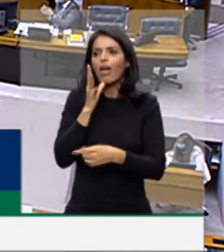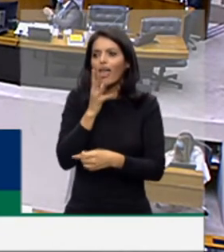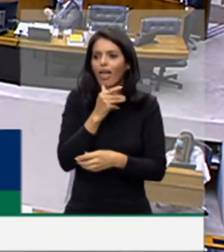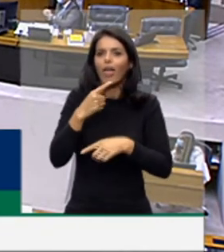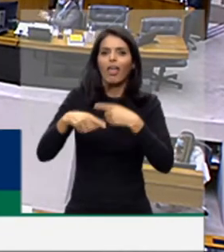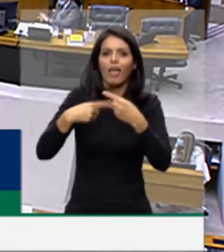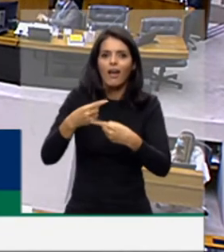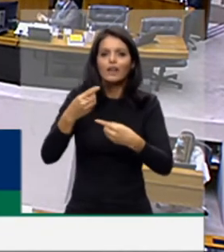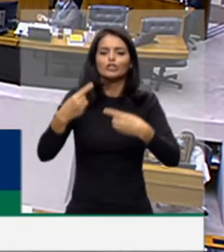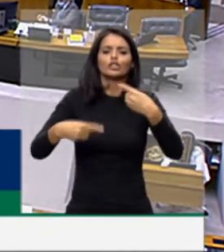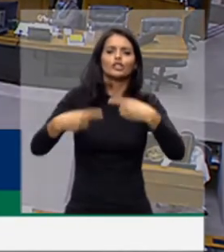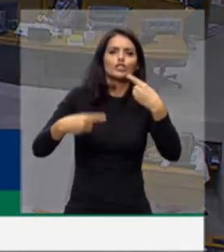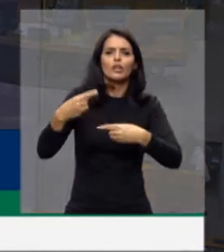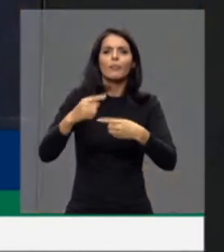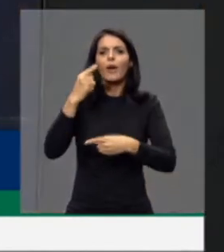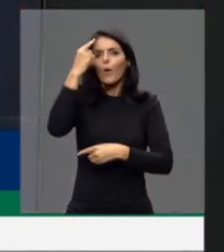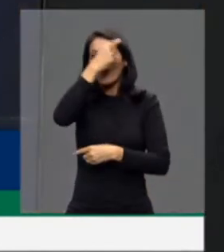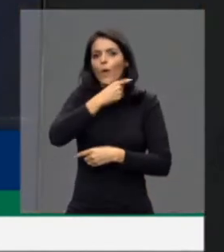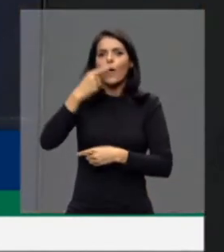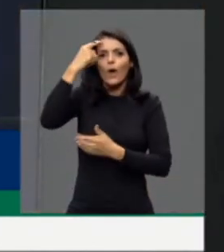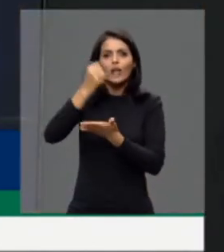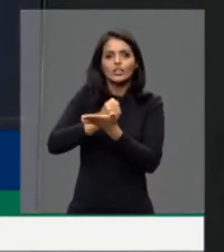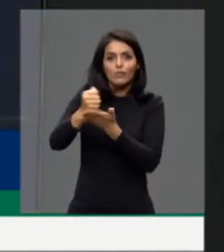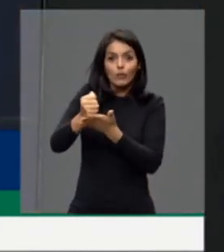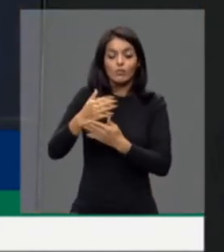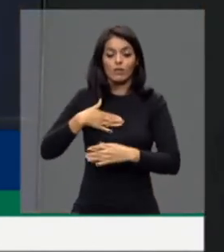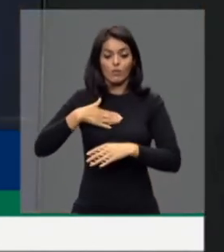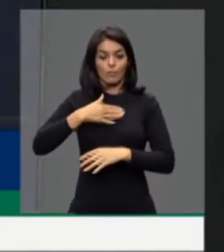QUE ACONTECE QUE OS PARLAMENTARES QUEREM ENROLAR, PEDIR MAIS A PALAVRA PARA